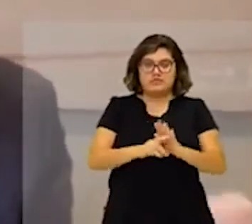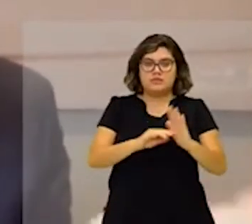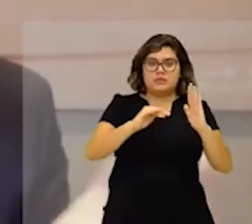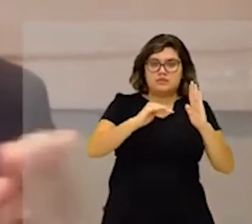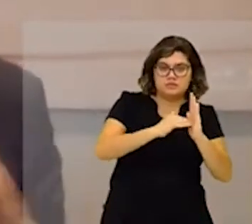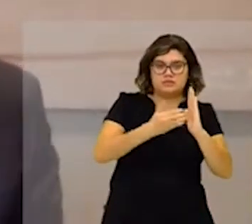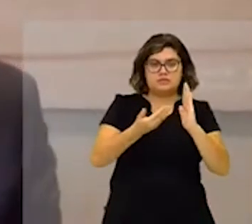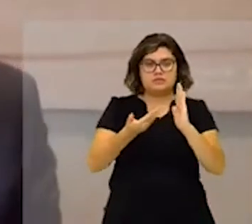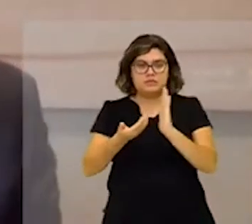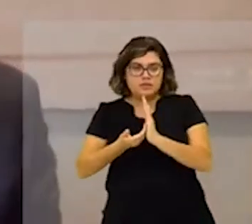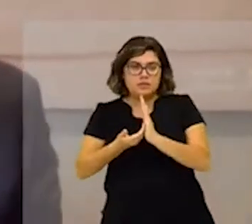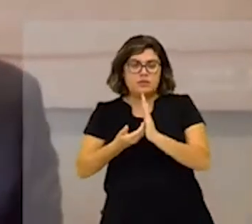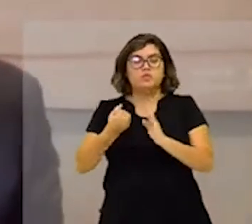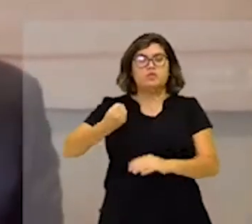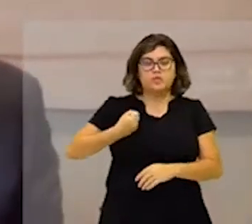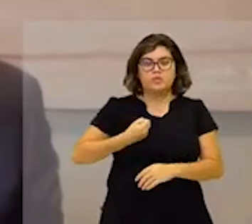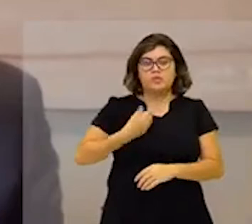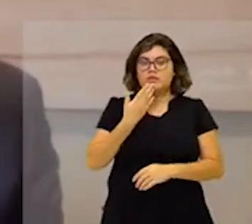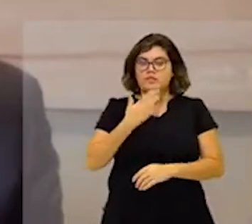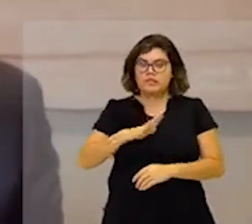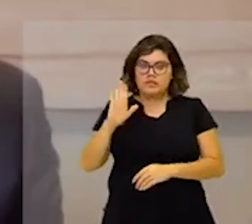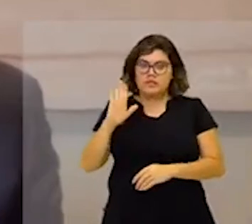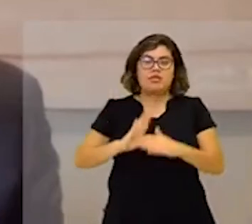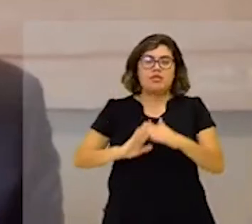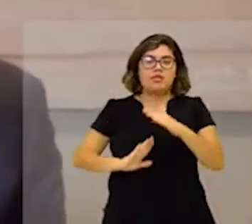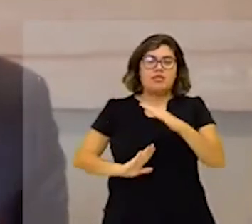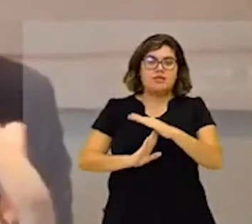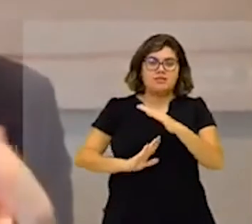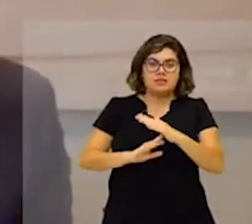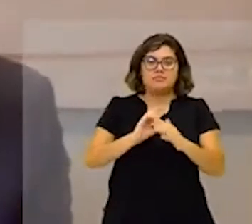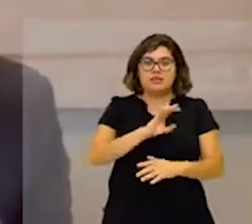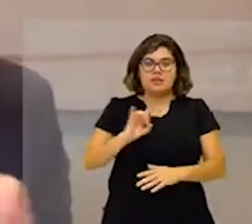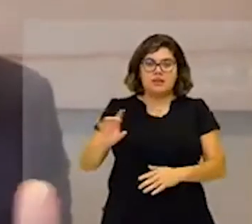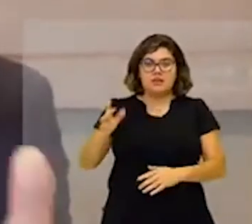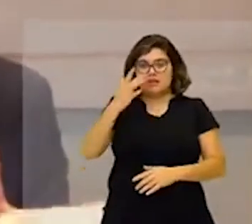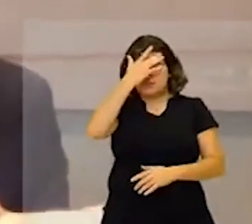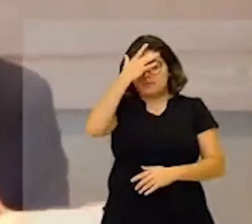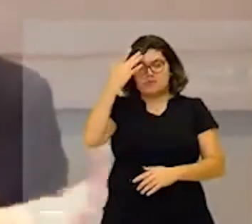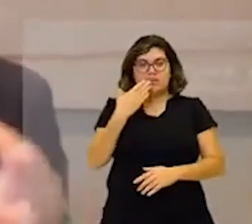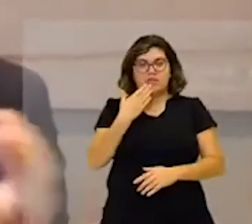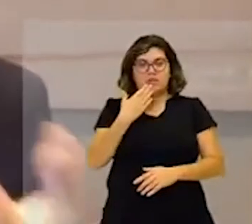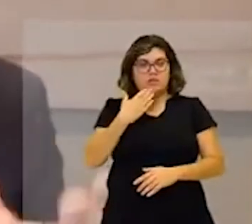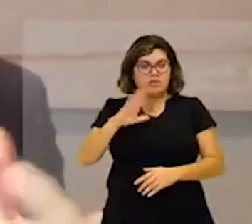número de candidatos limites absolutos de Campos candidatura né então nós temos um sistema ainda